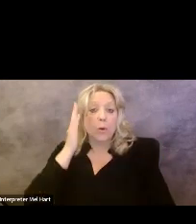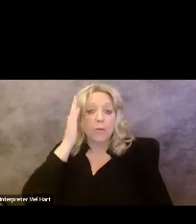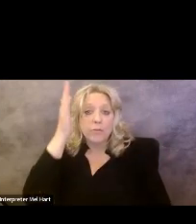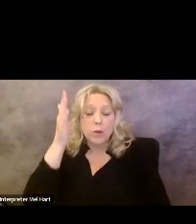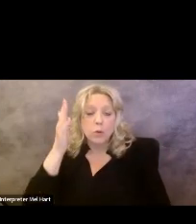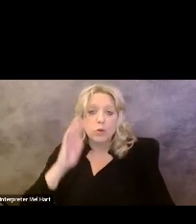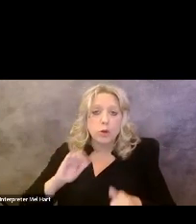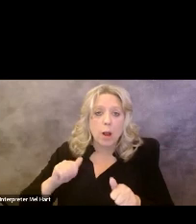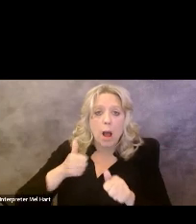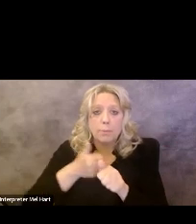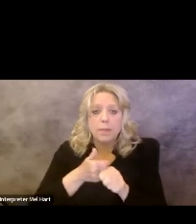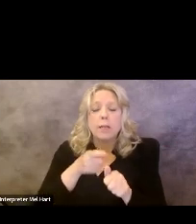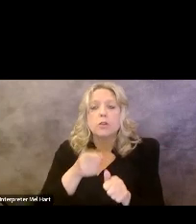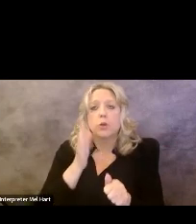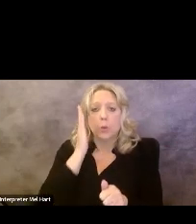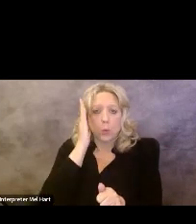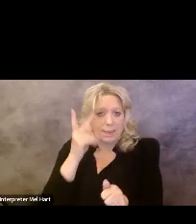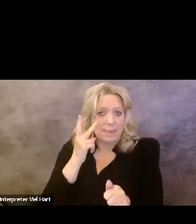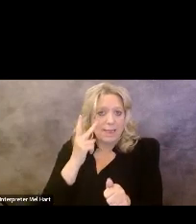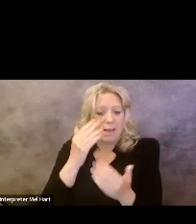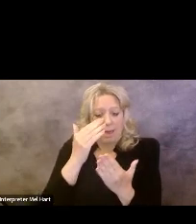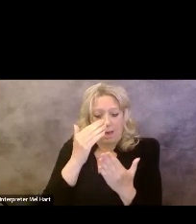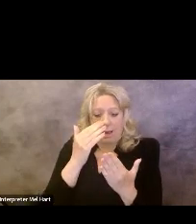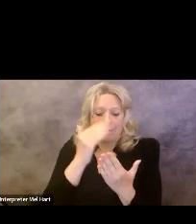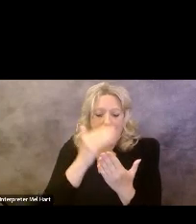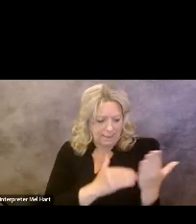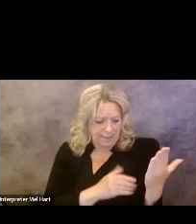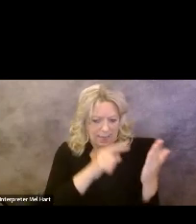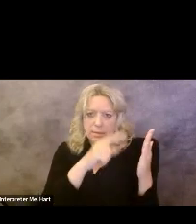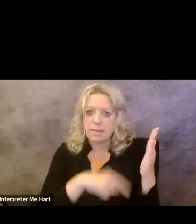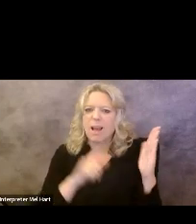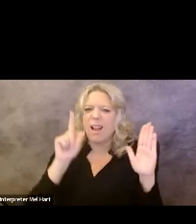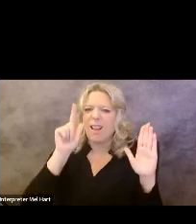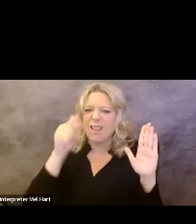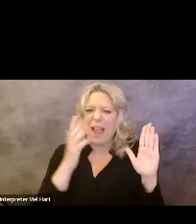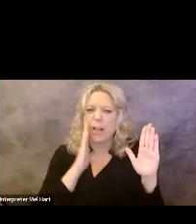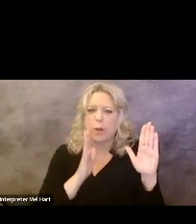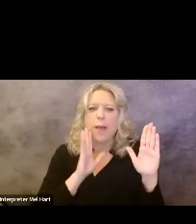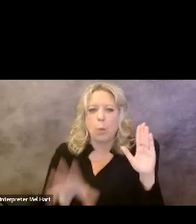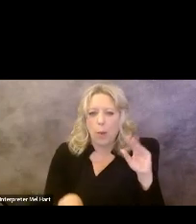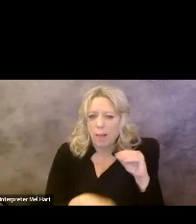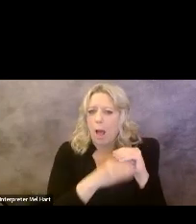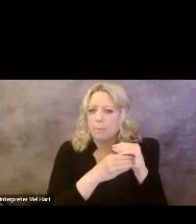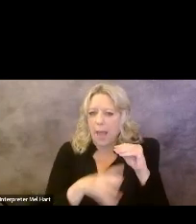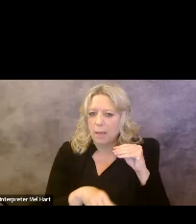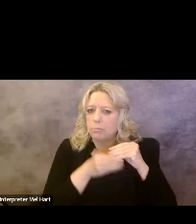listados y la información de contacto de todos ellos aparecerán en futuras actualizaciones.